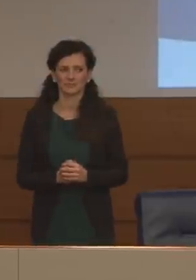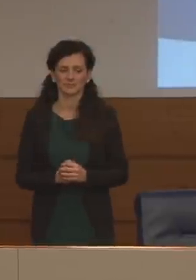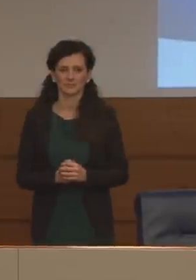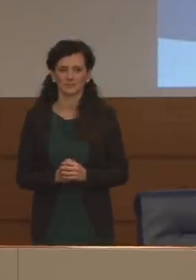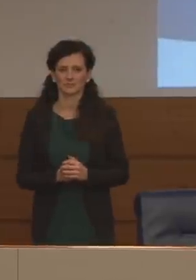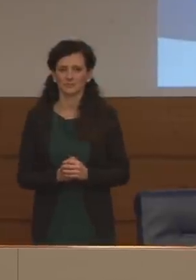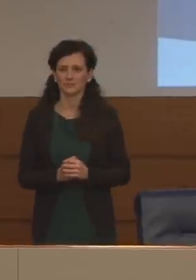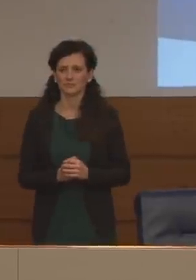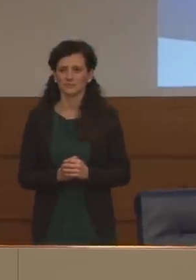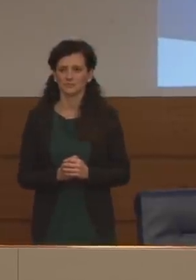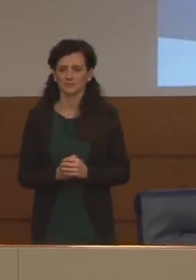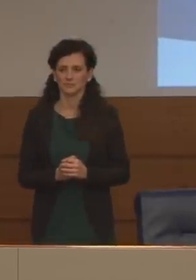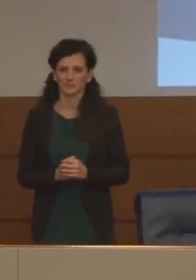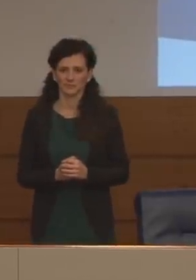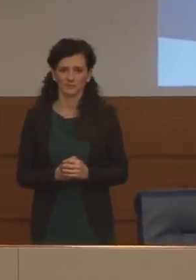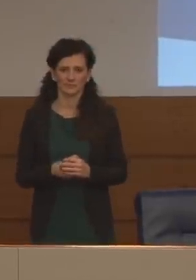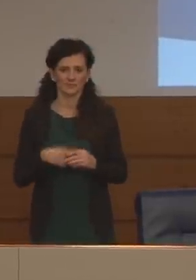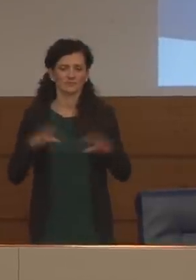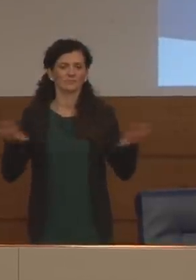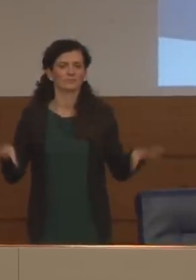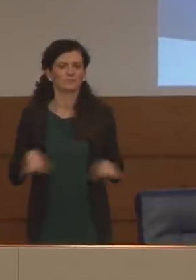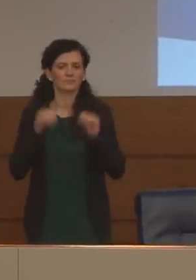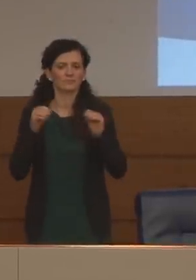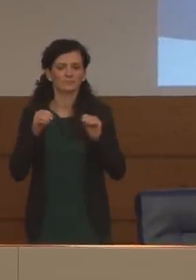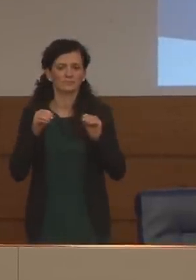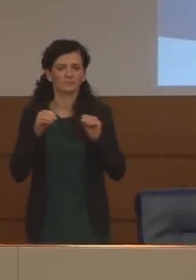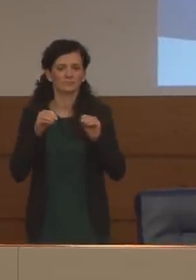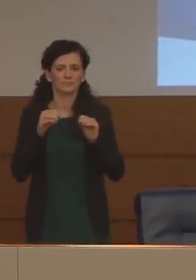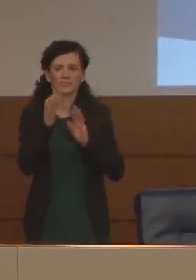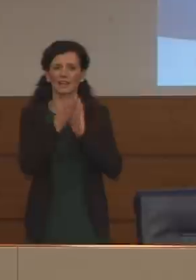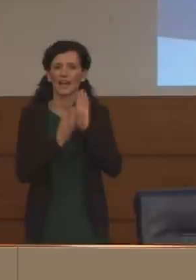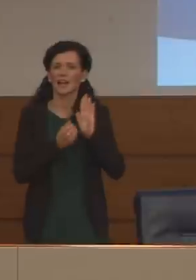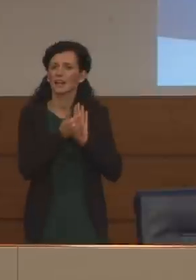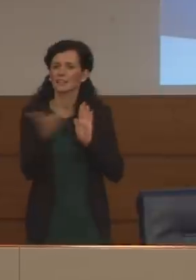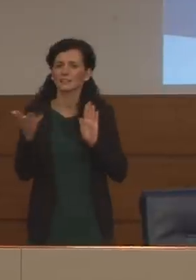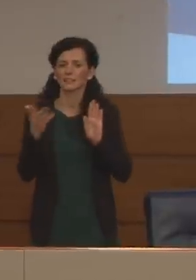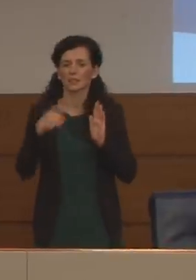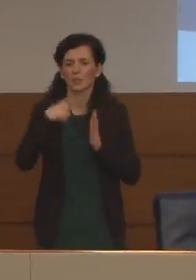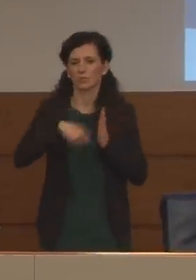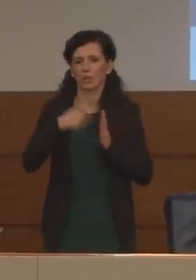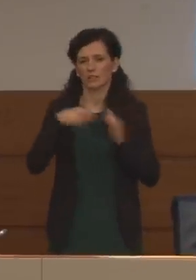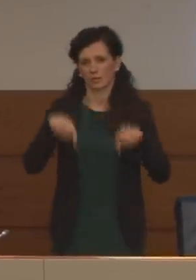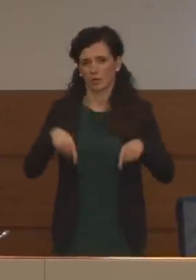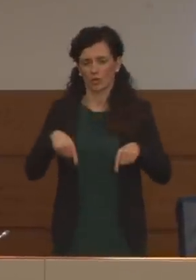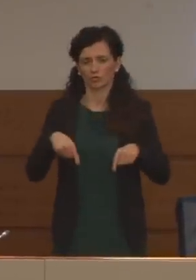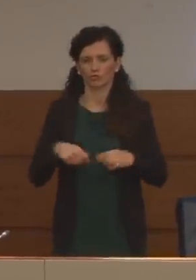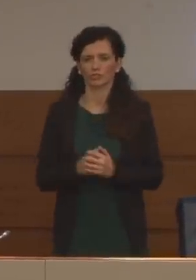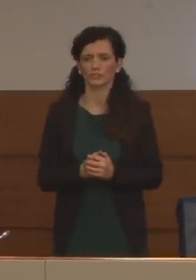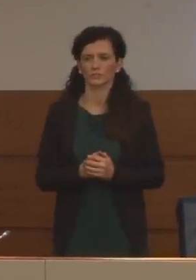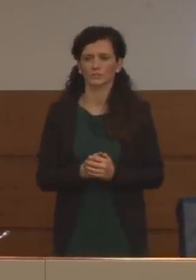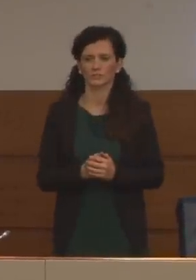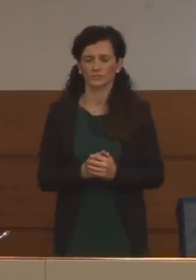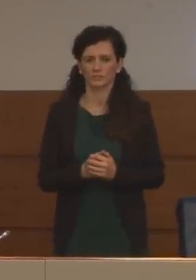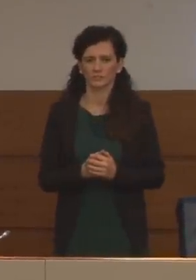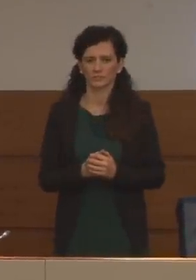diamo comunicazione dei dati del bollettino di oggi, registriamo